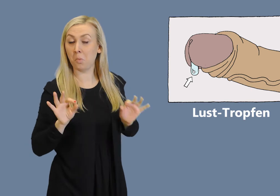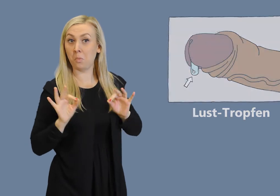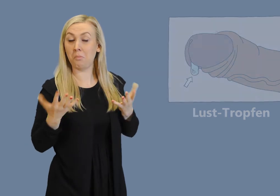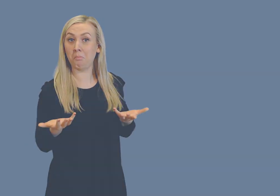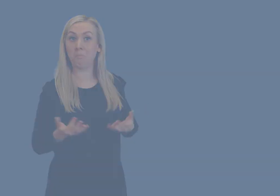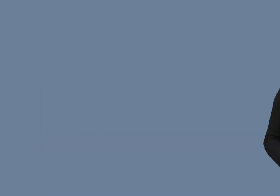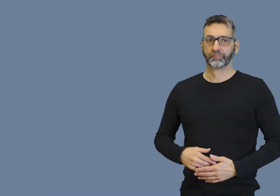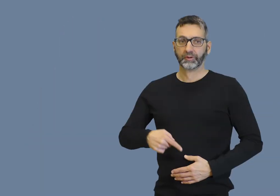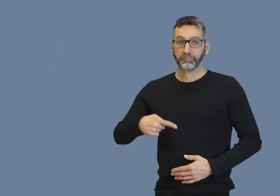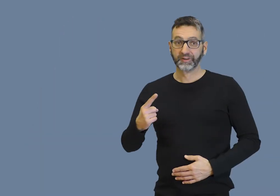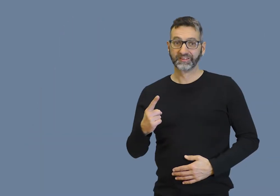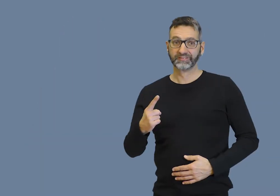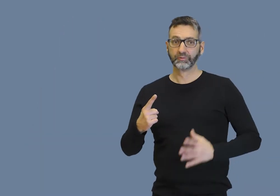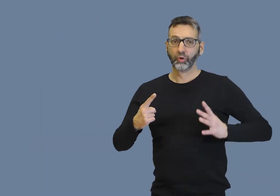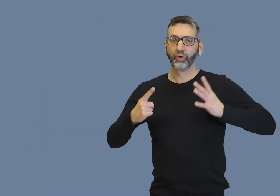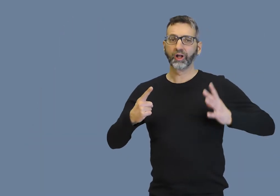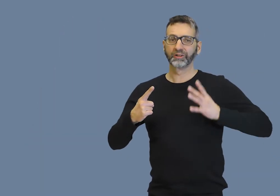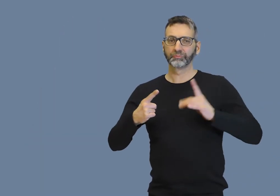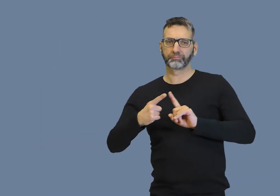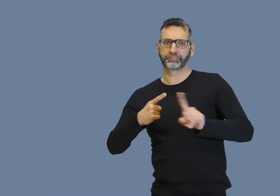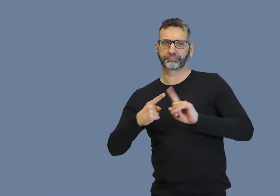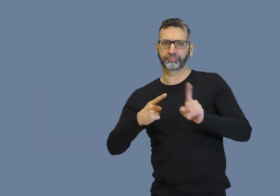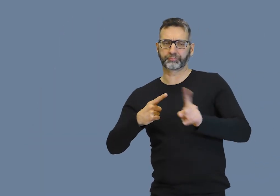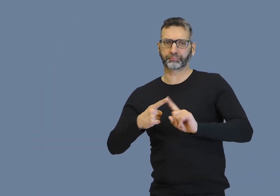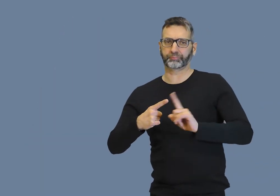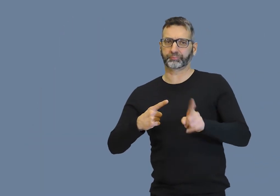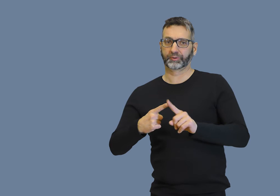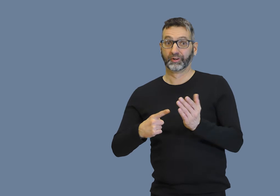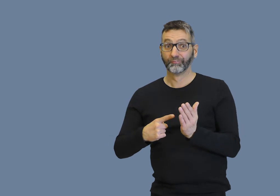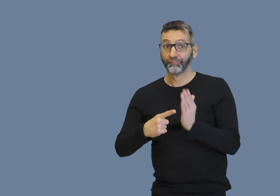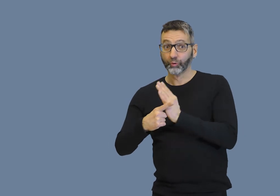Oder? Schon vor dem Orgasmus kann aus dem Penis